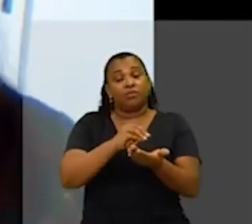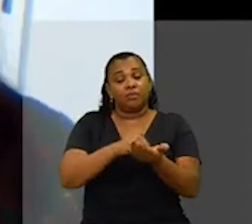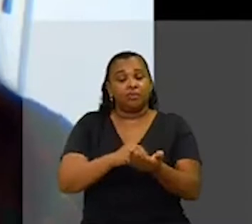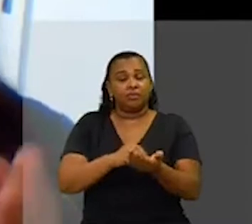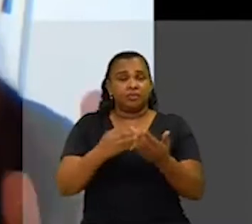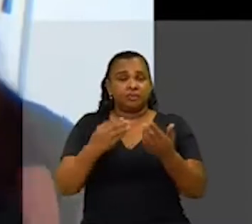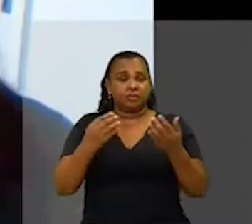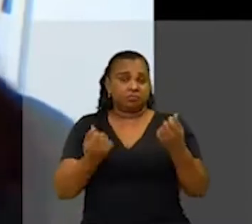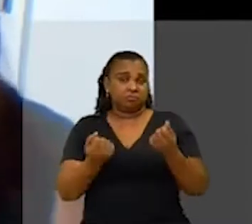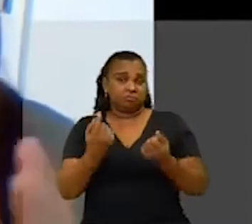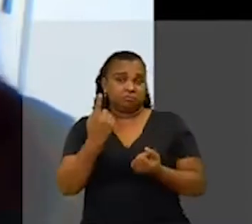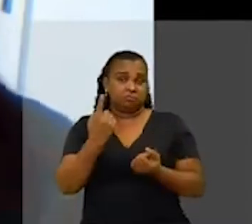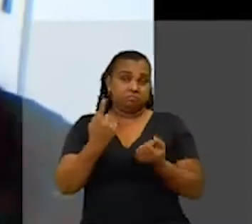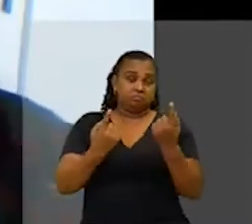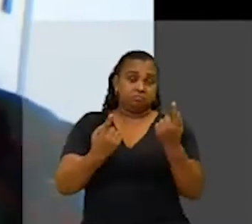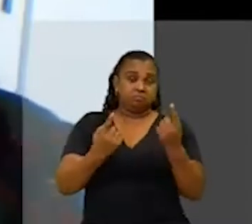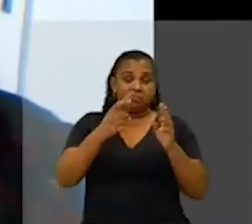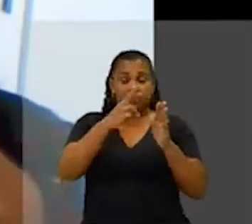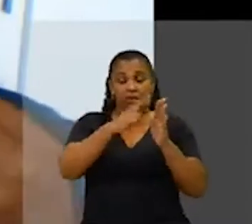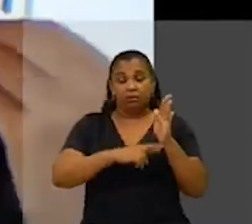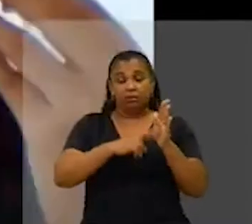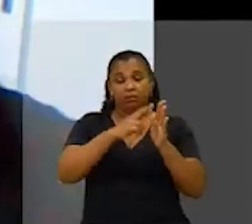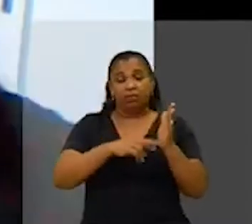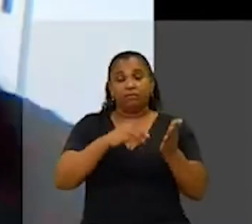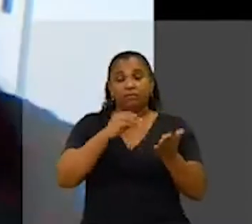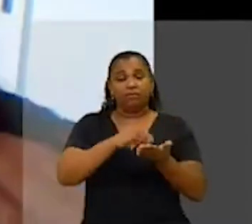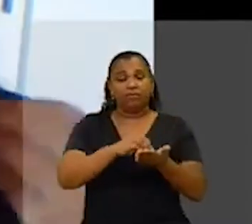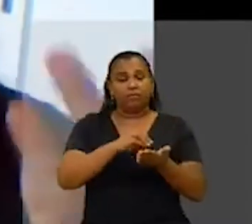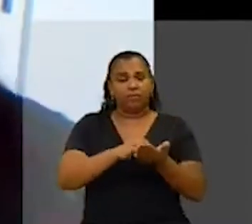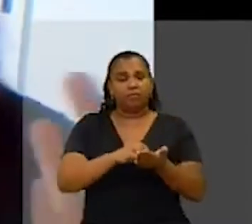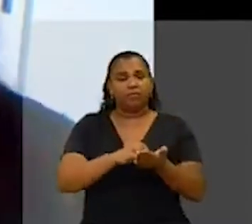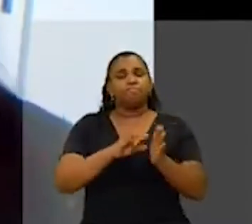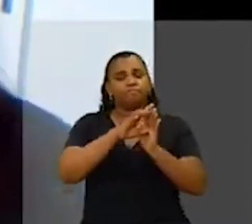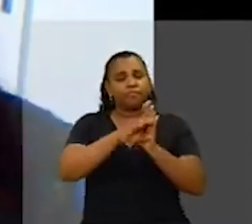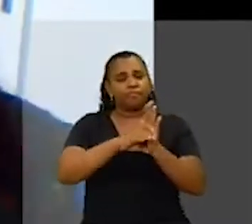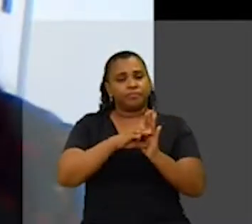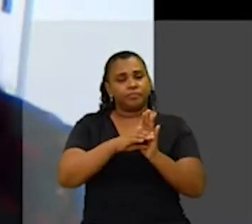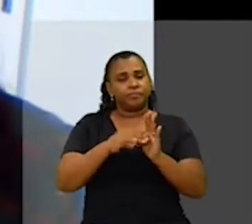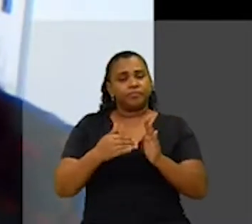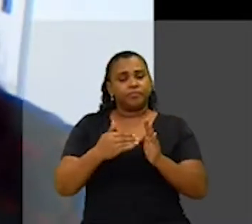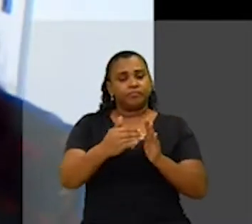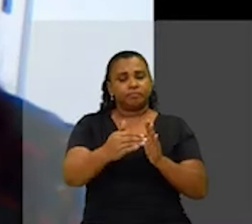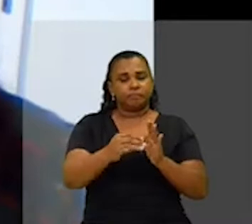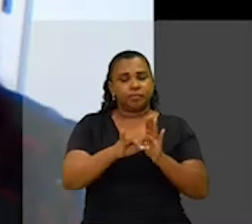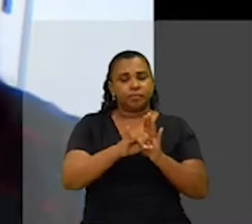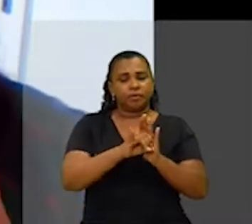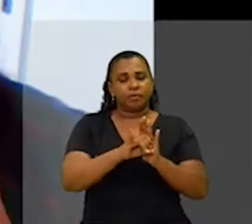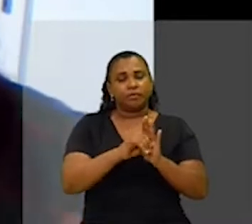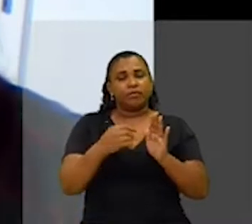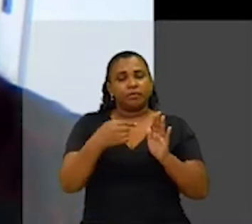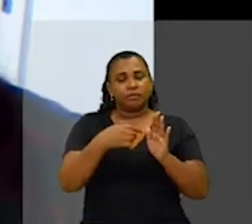considerando aqui que para fugir conceituação avançando na identificação dessa de serviços a